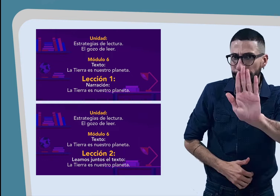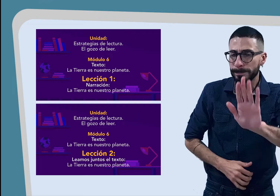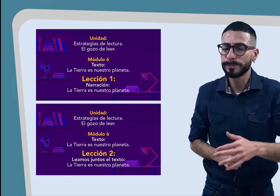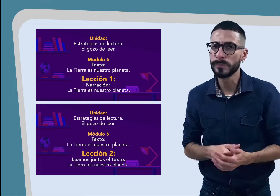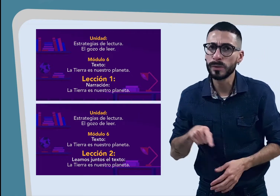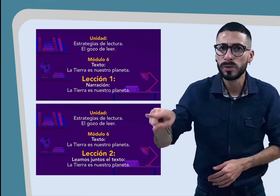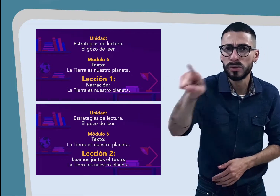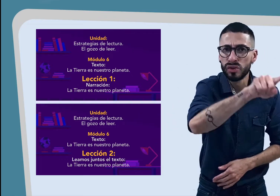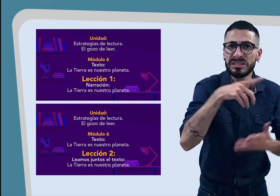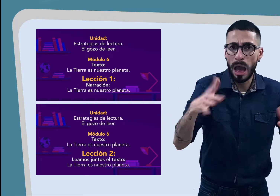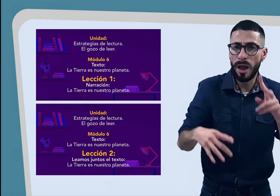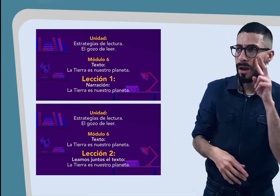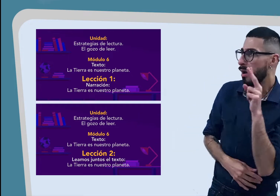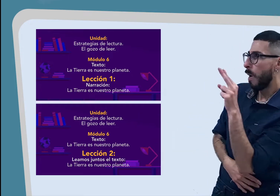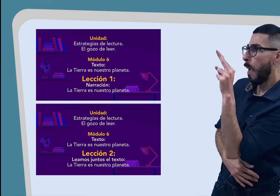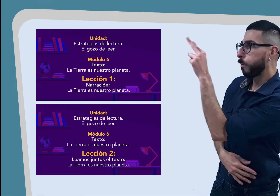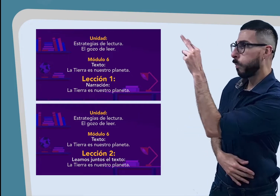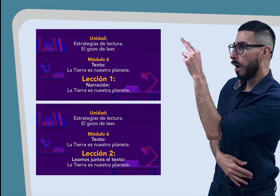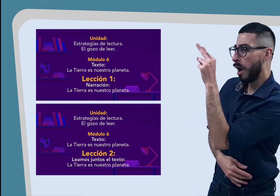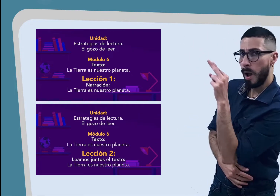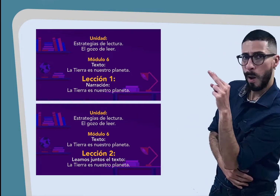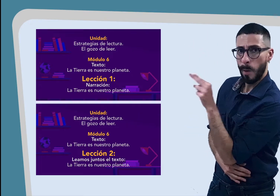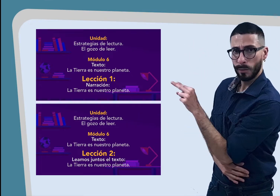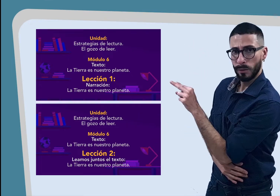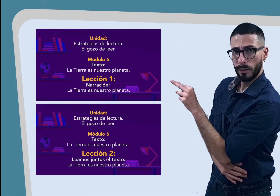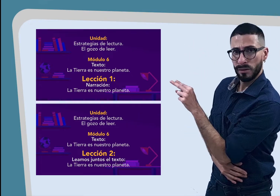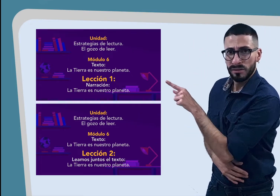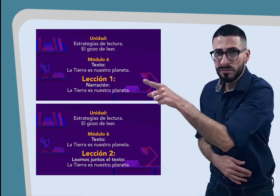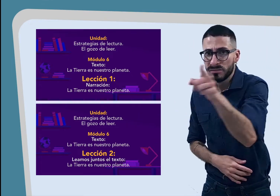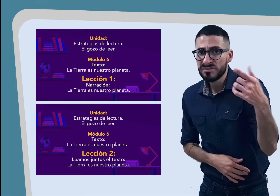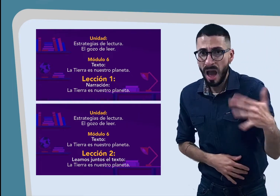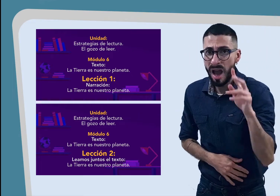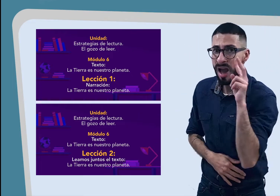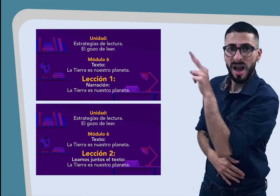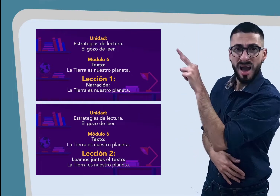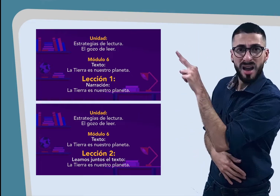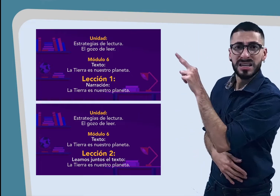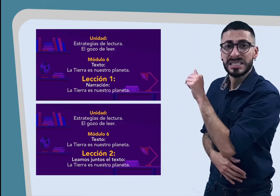Pero, esperen un momento, ¿ustedes ya observaron estos dos videos?